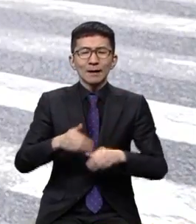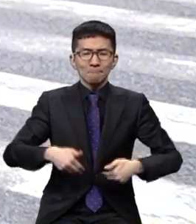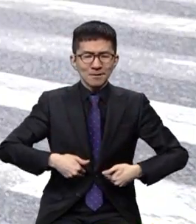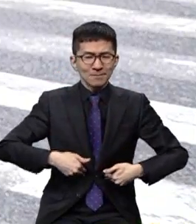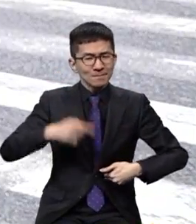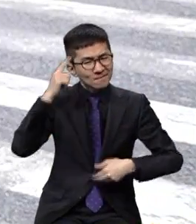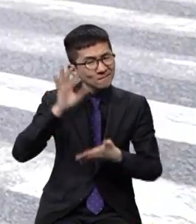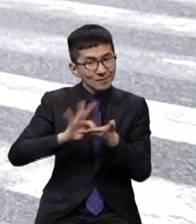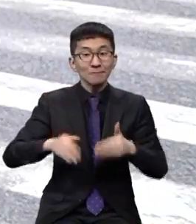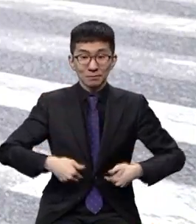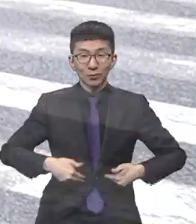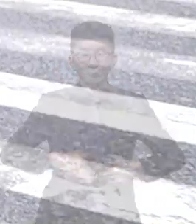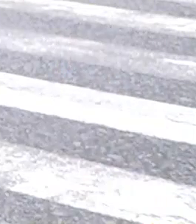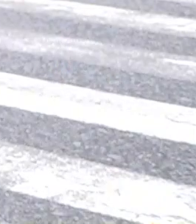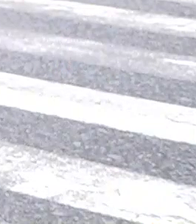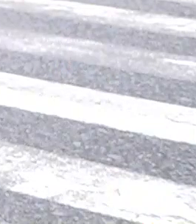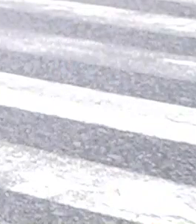도쿄에서 SBS 유성재입니다.